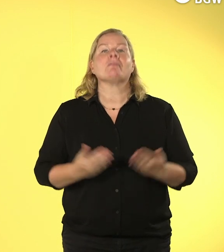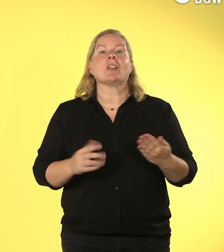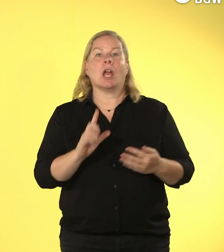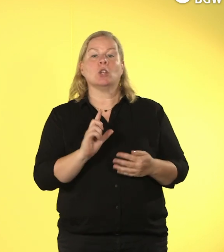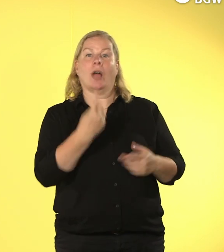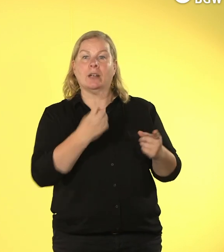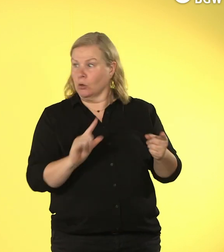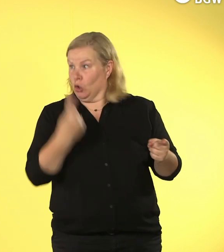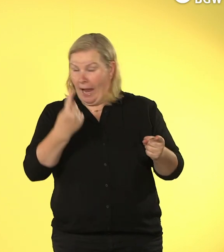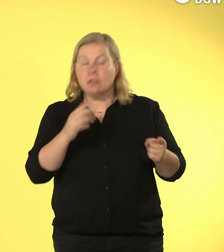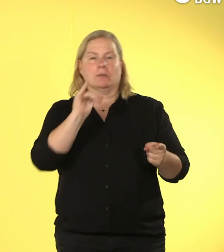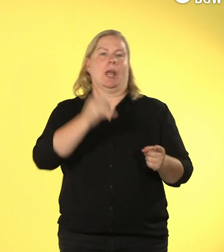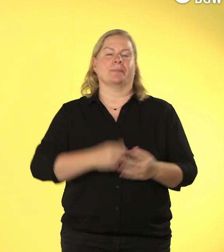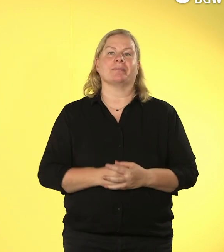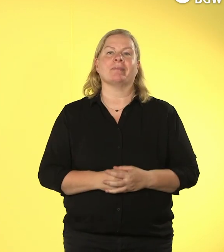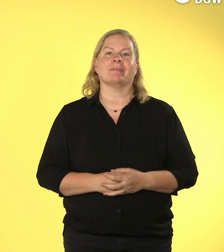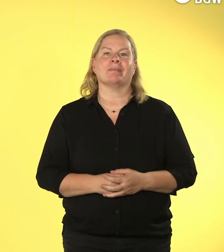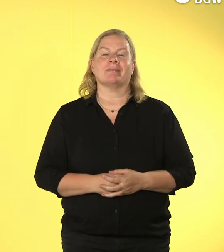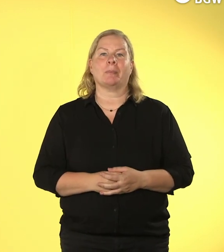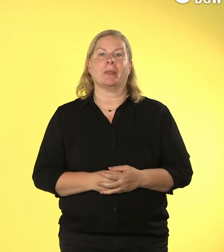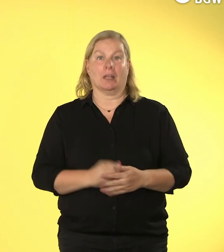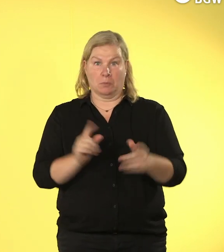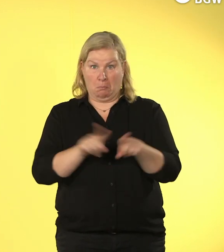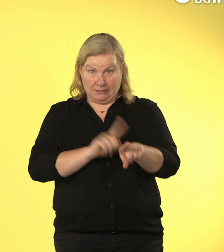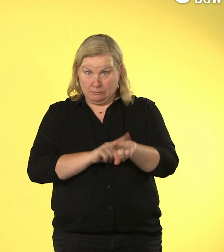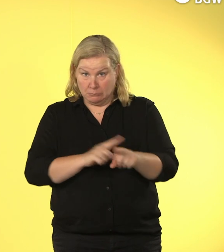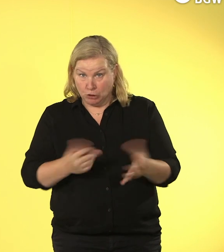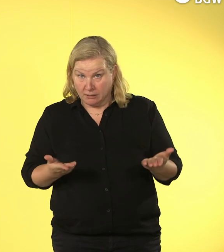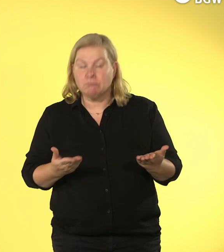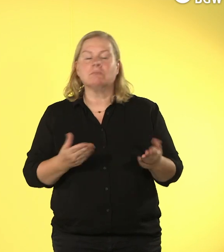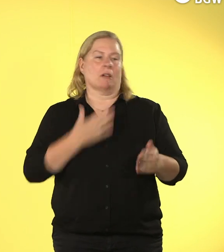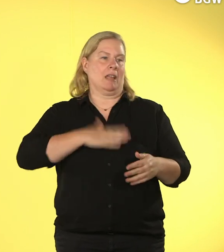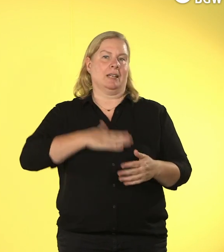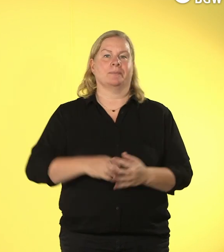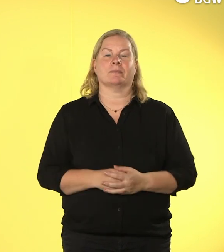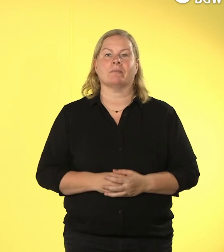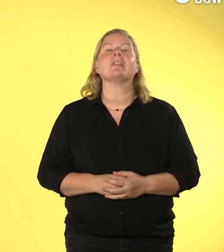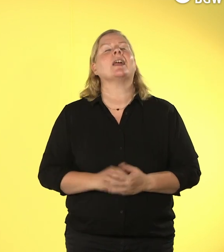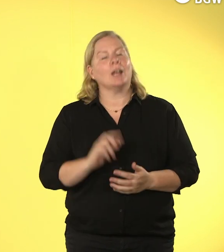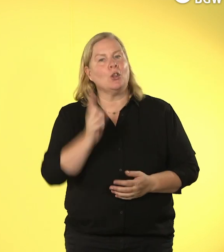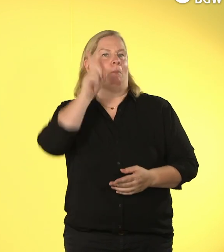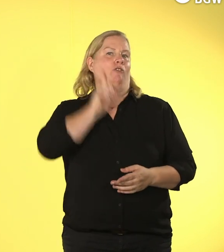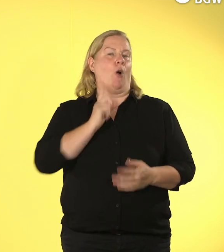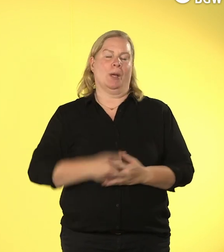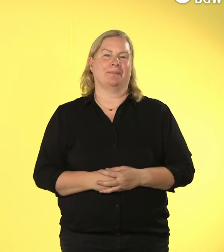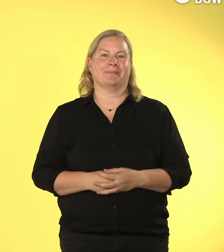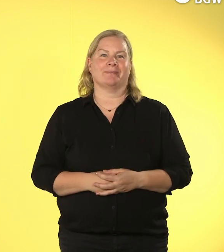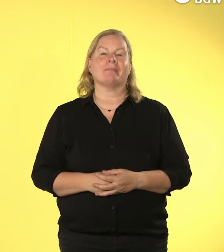Wollen wir noch eine? Wenn das in deinen Zeitplan passt. Gerne. Wieder eine Teilnehmerin: "Ich habe den Eindruck,